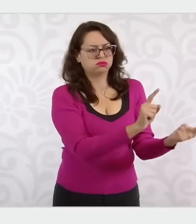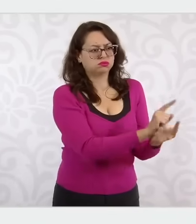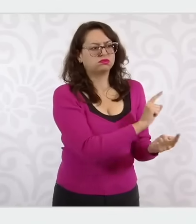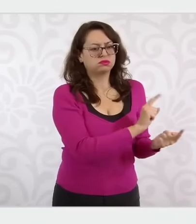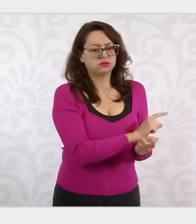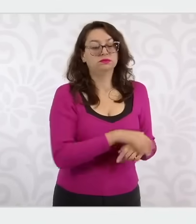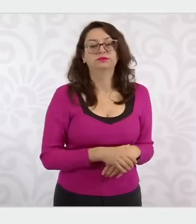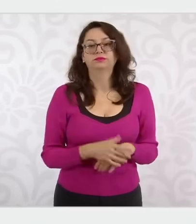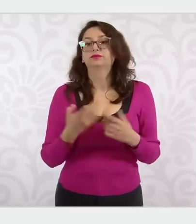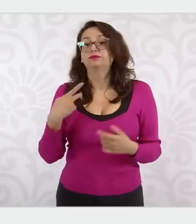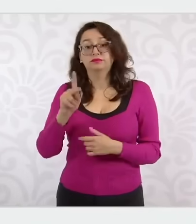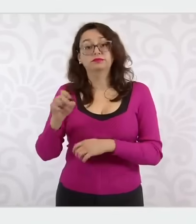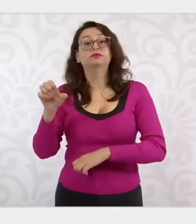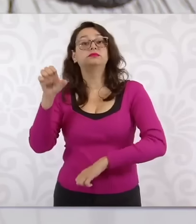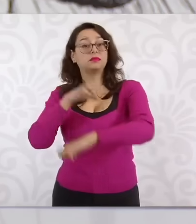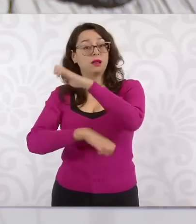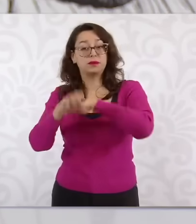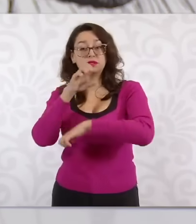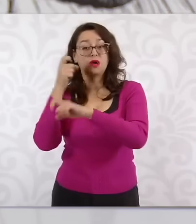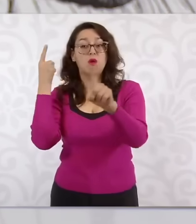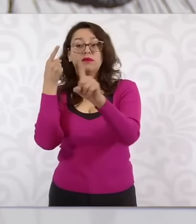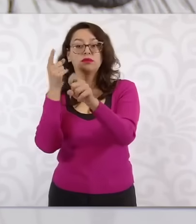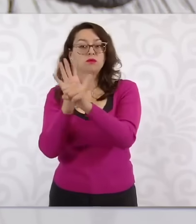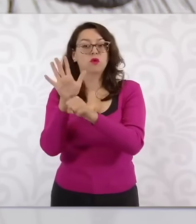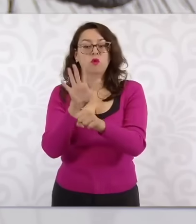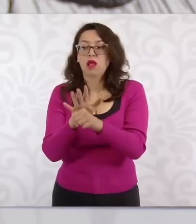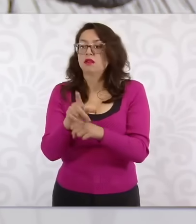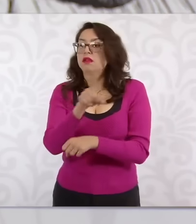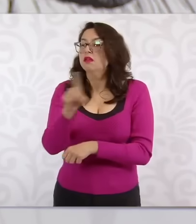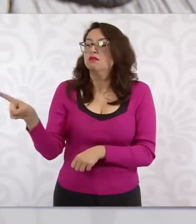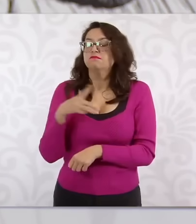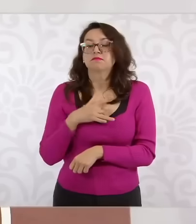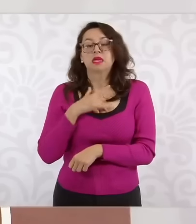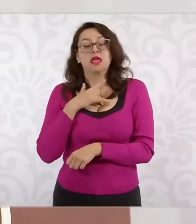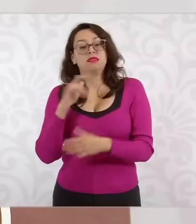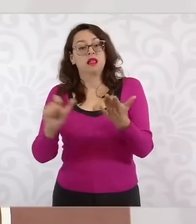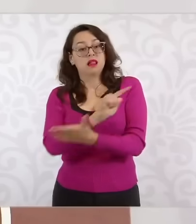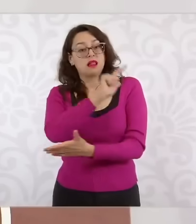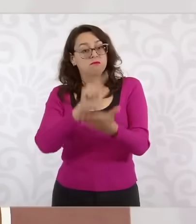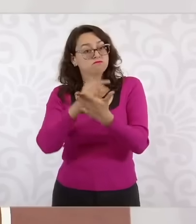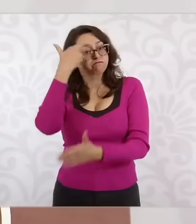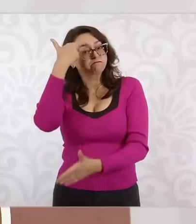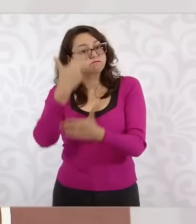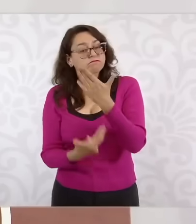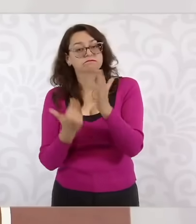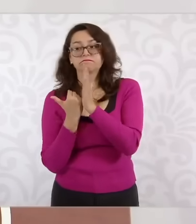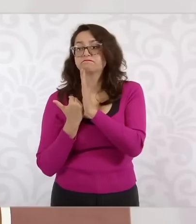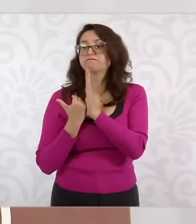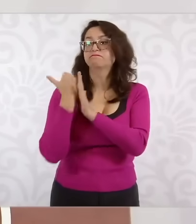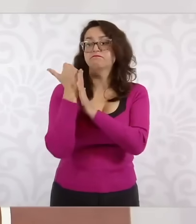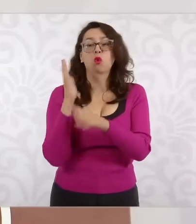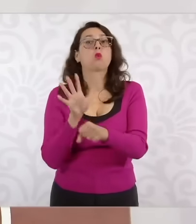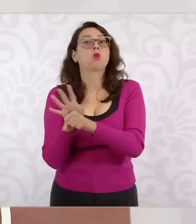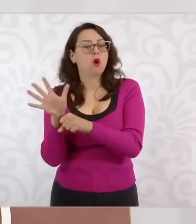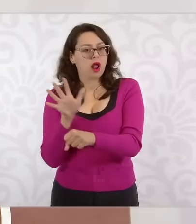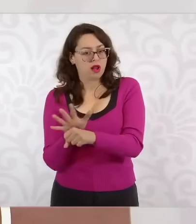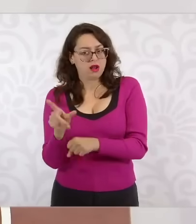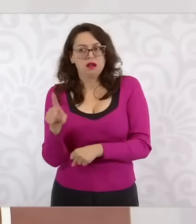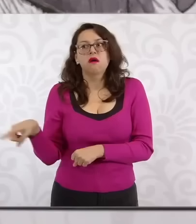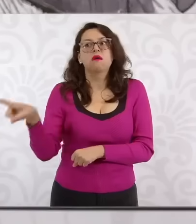es el que ellos eh ven que ha aumentado. En algún momento eh en algunos estados de